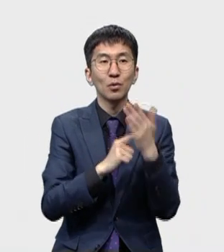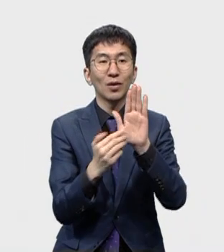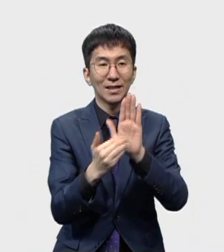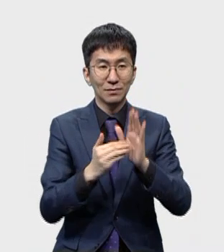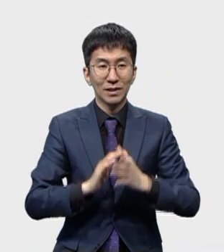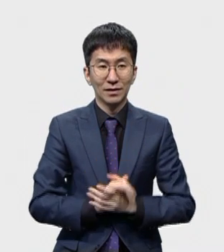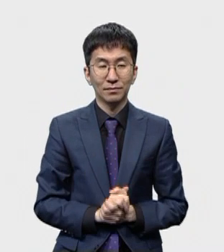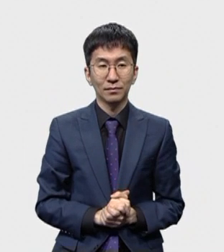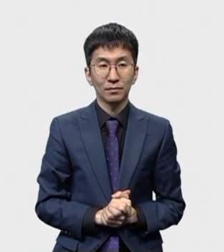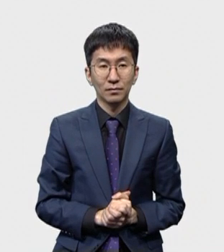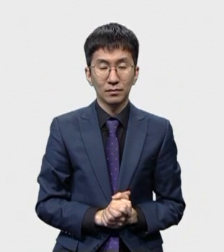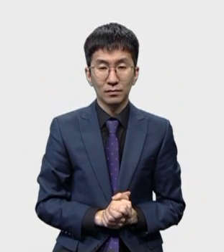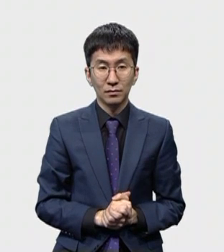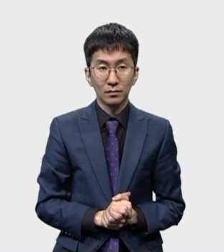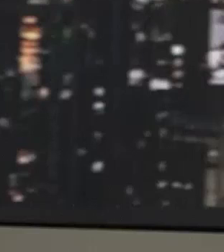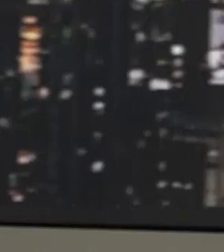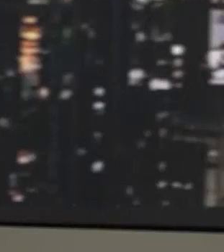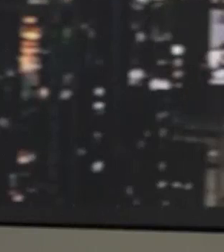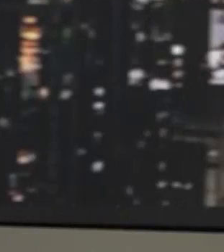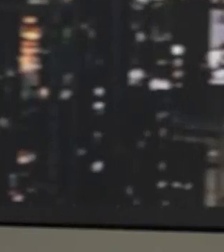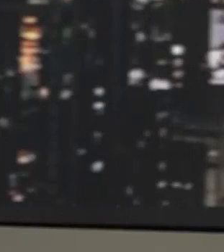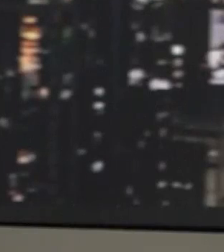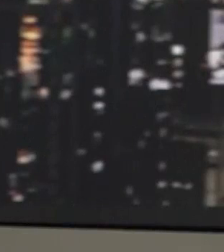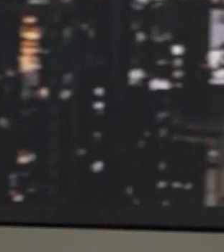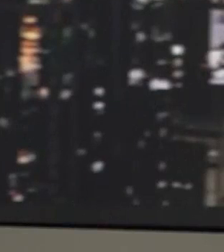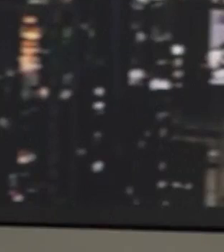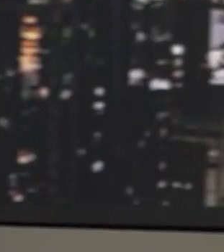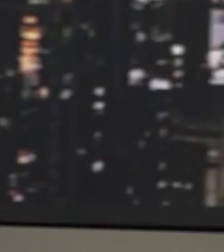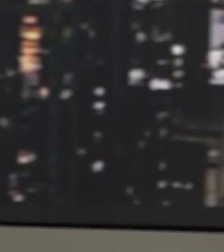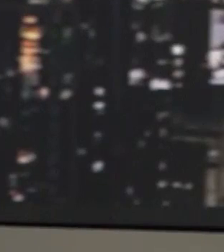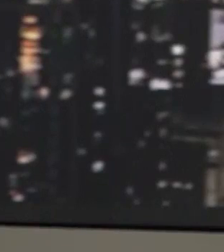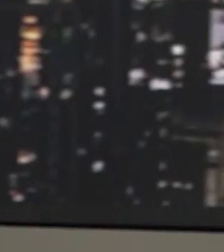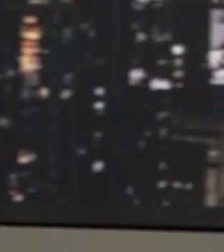것이라고 밝혔습니다. SBS 김덕현입니다. (앵커) 코로나 백신을 두 차례 맞을 때